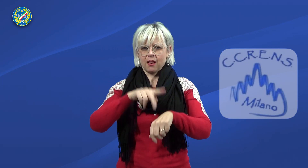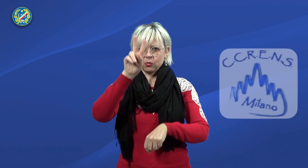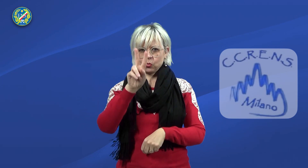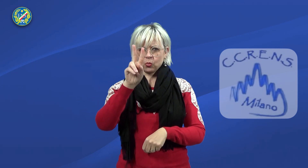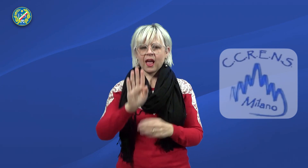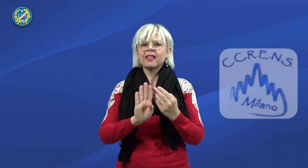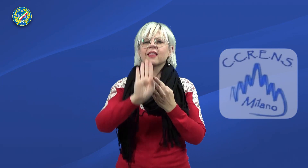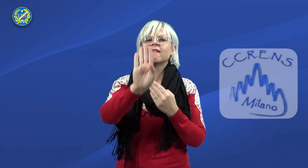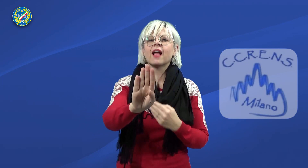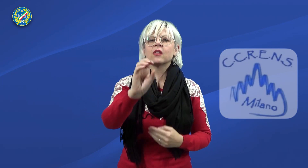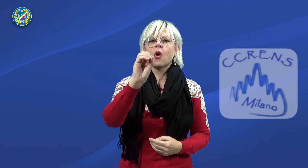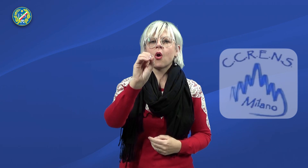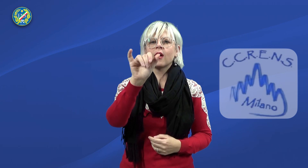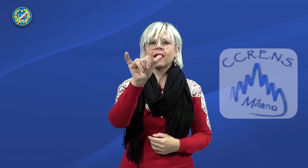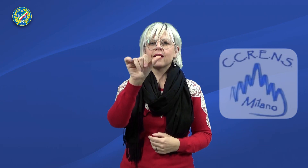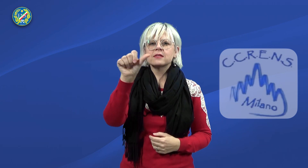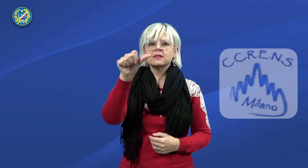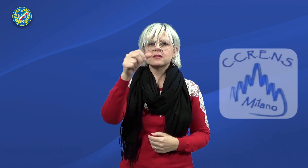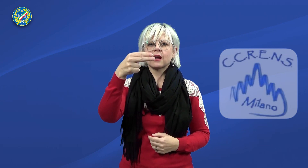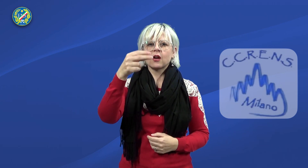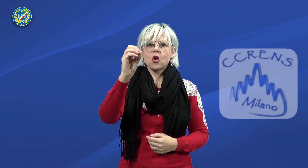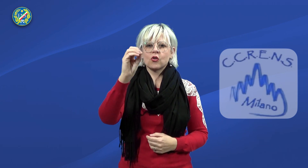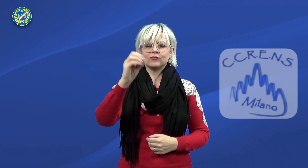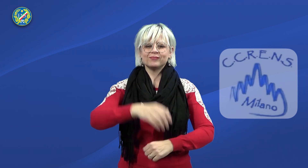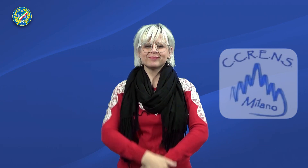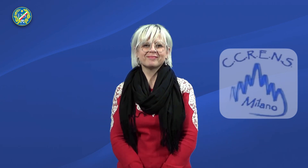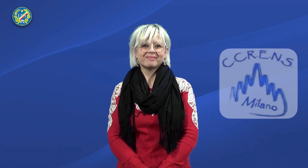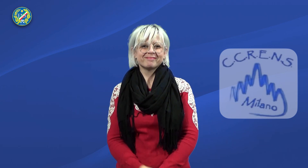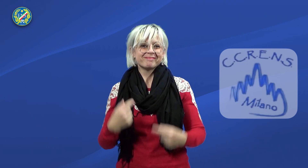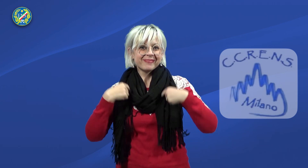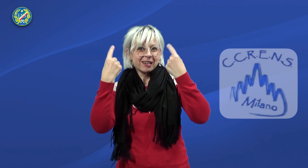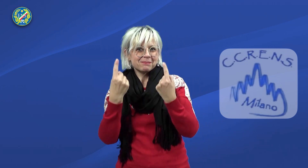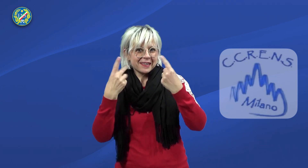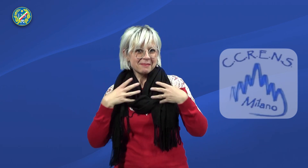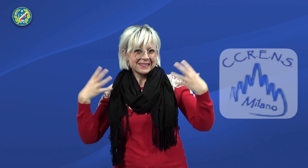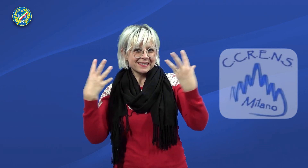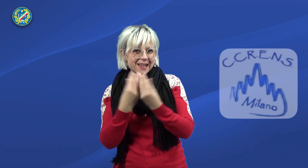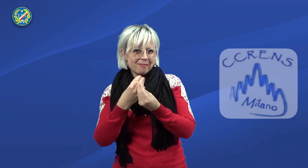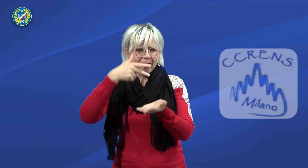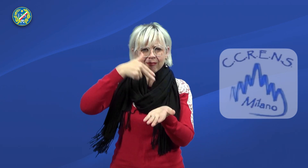alle 14 davanti a Oysho. Vi aspettiamo per fare insieme